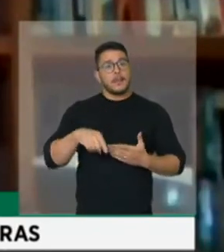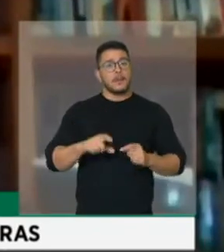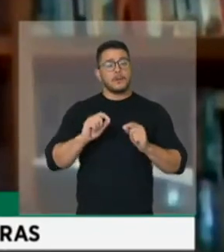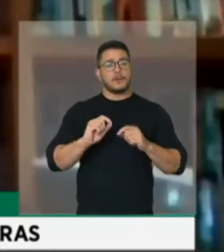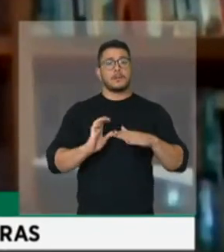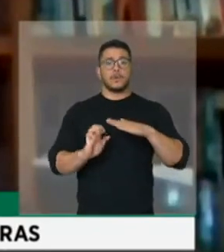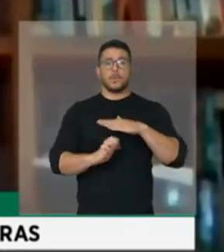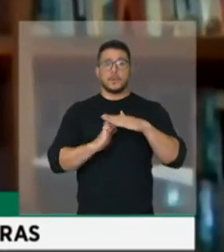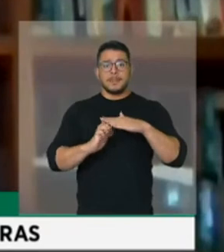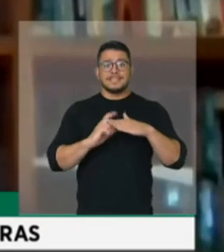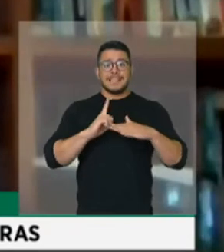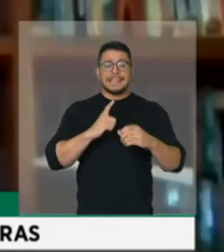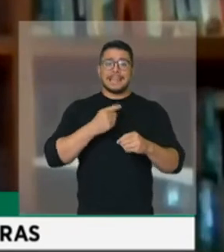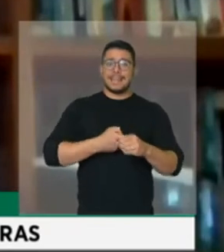NOVO RECONHECEU ISSO. ESSE CUSTO DA DESCOTIZAÇÃO VAI